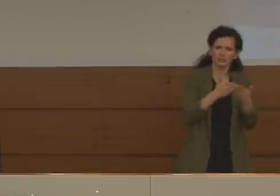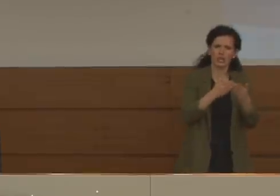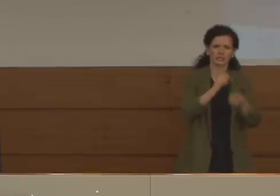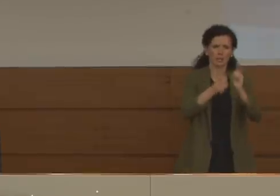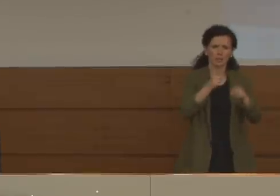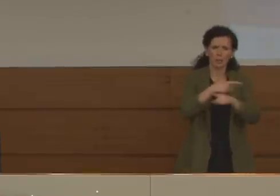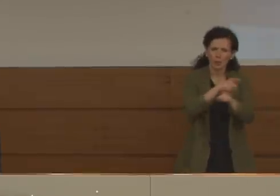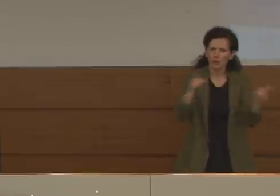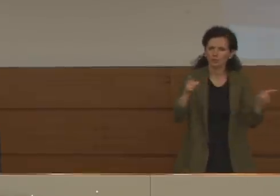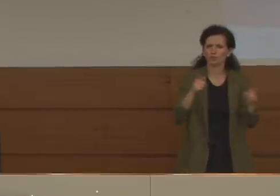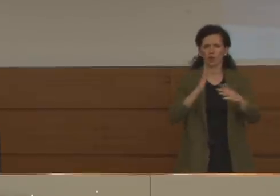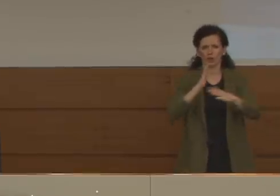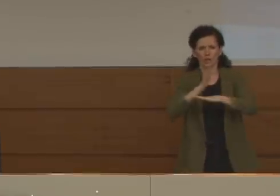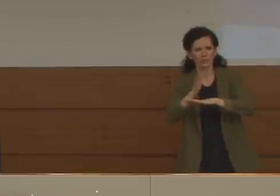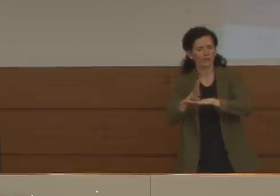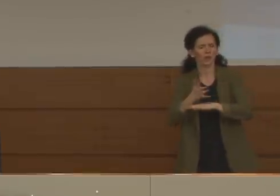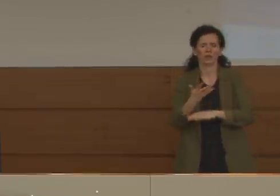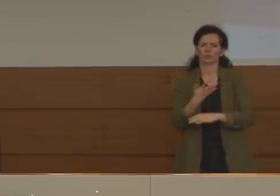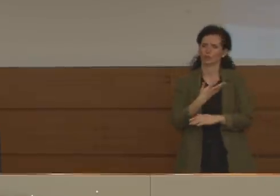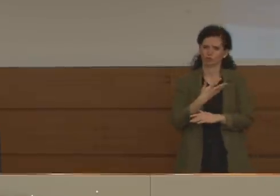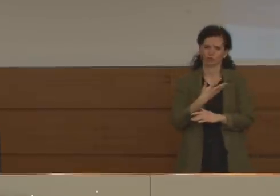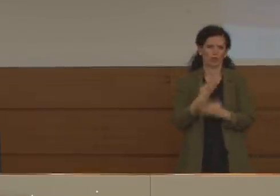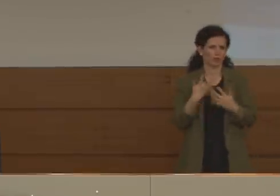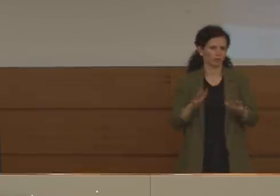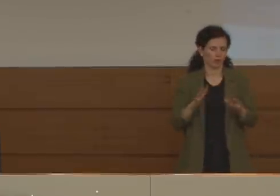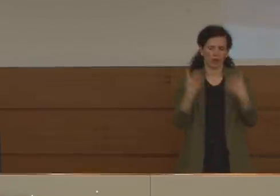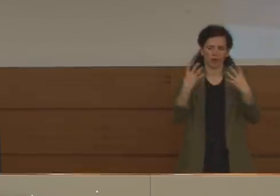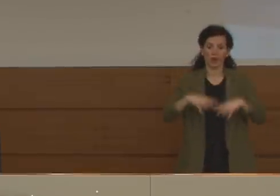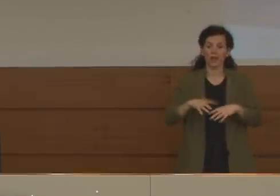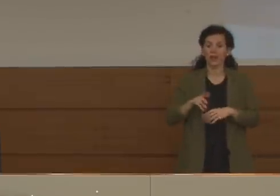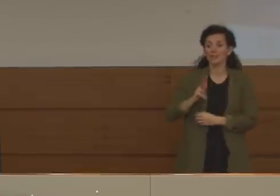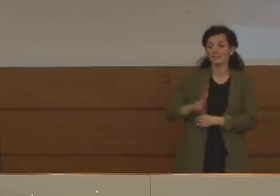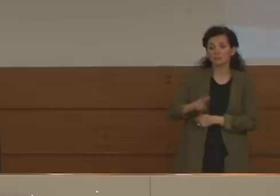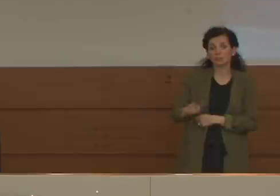messe in campo. Qualora dovesse aver bisogno della Sicilia, noi siamo pronti,